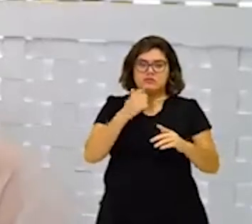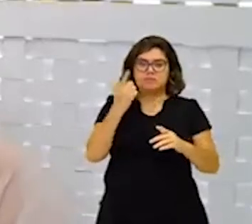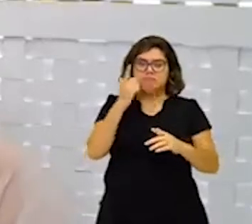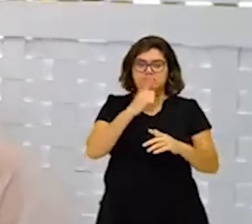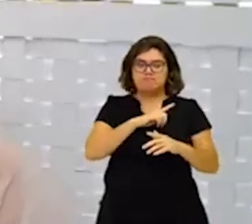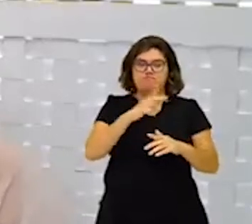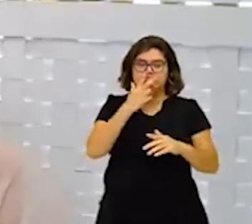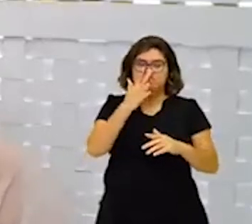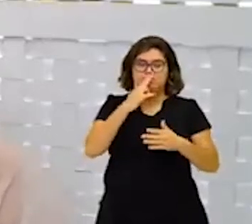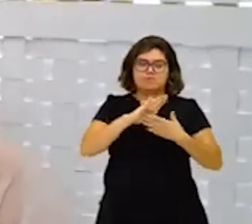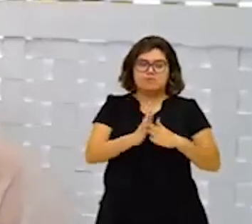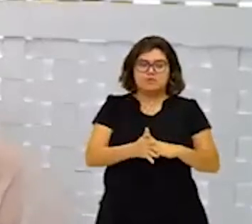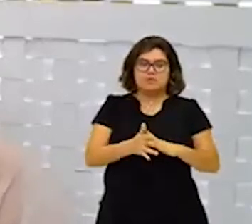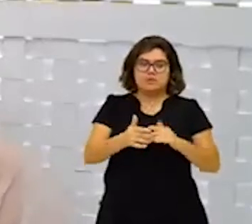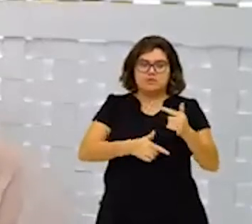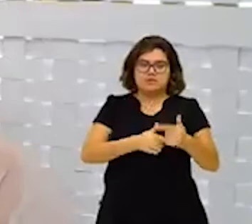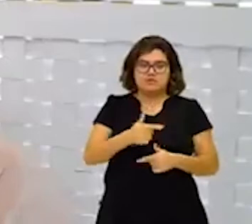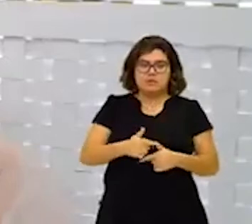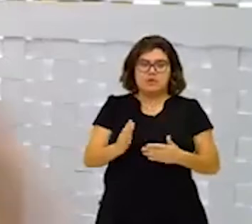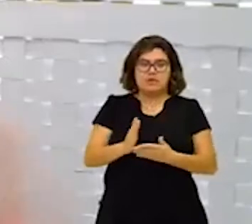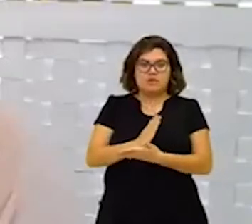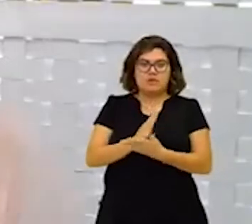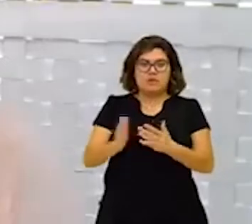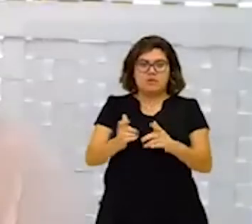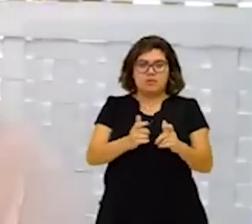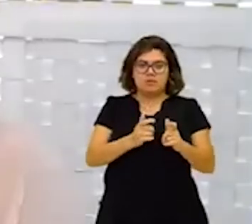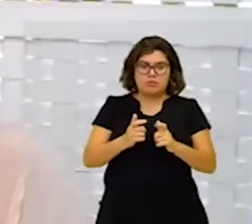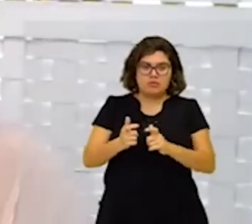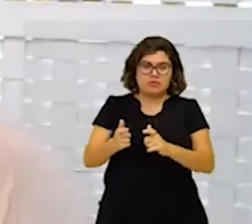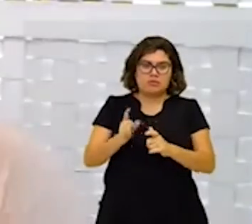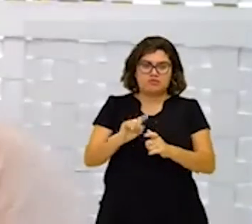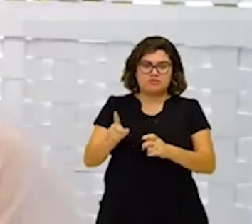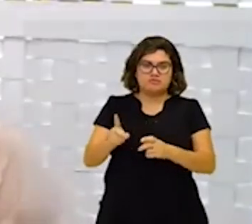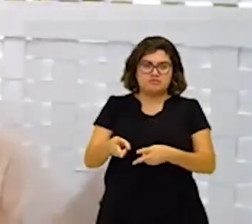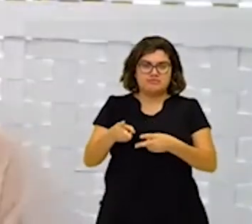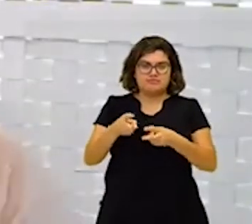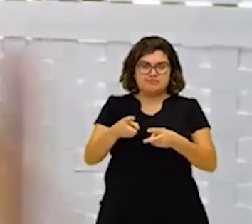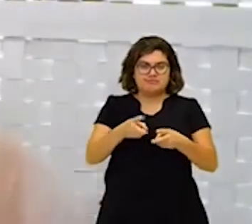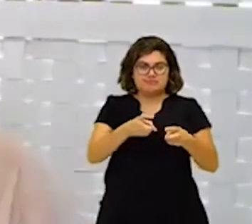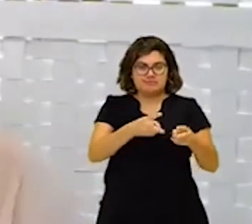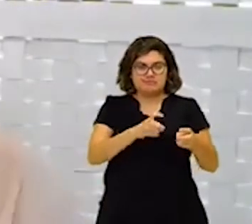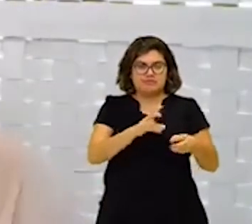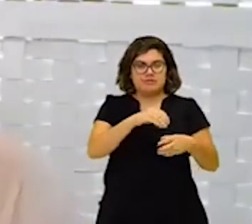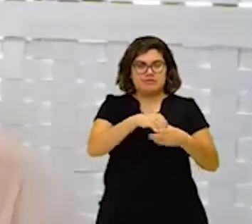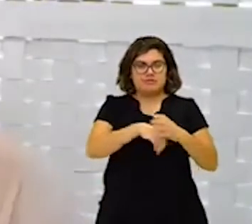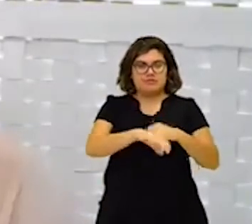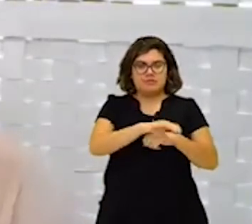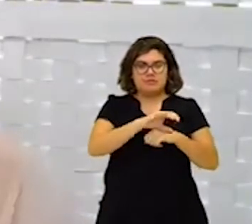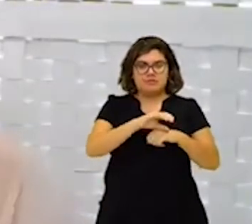exemplo nos Espaços que não são reconhecidos da do da Constituição do trabalho a exploração da